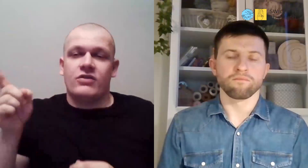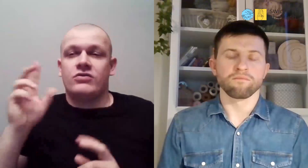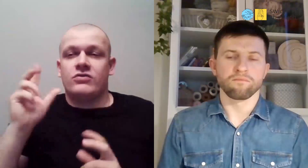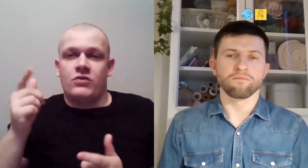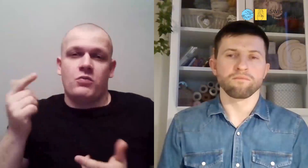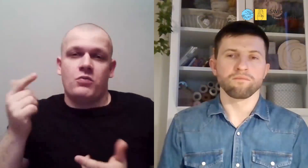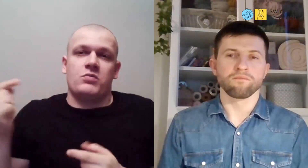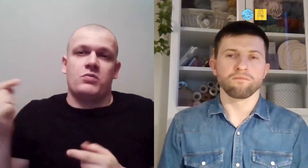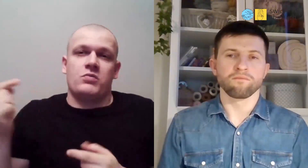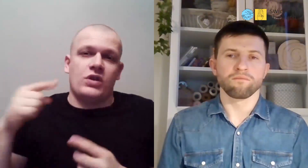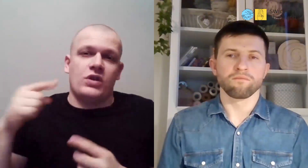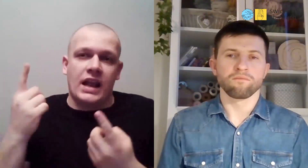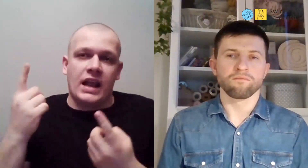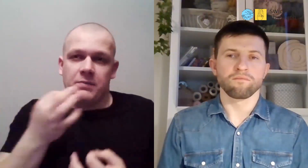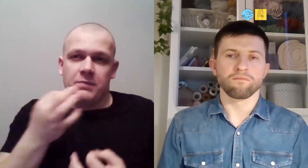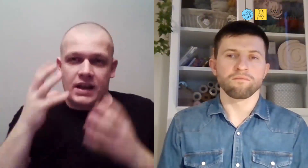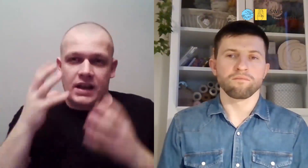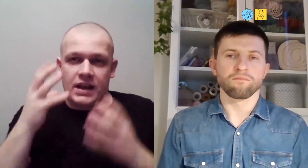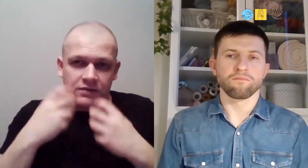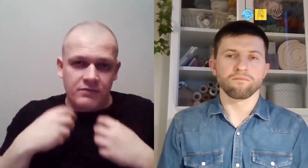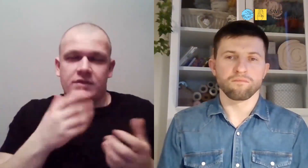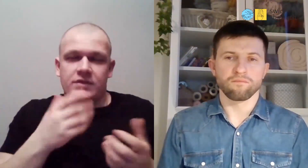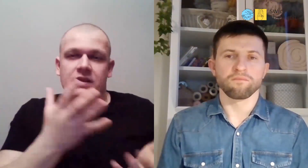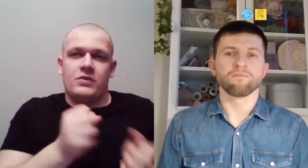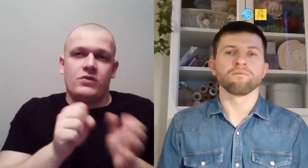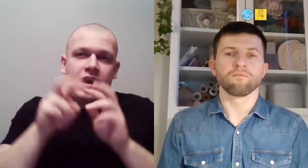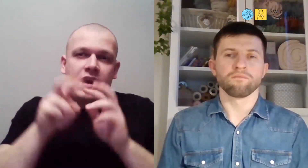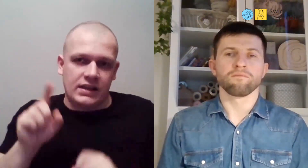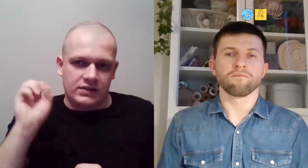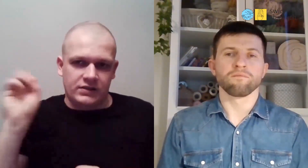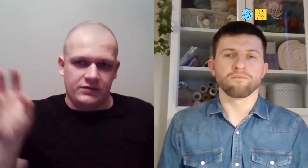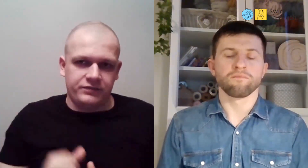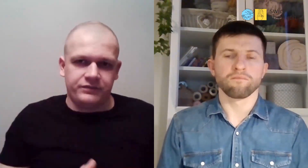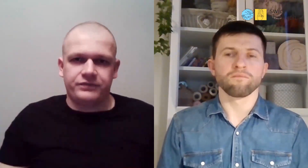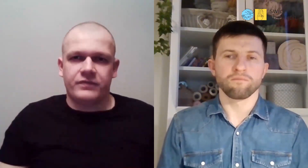Później decydują o zabieraniu pacjenta do szpitala na badania.